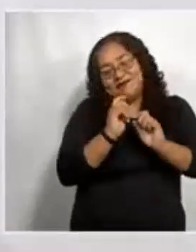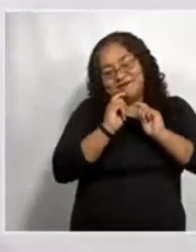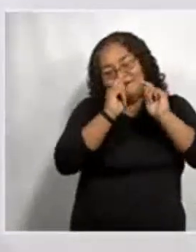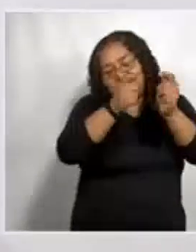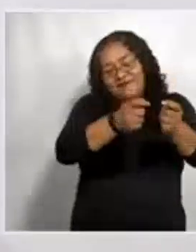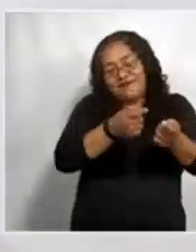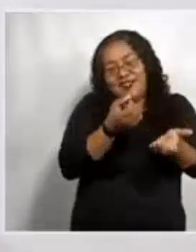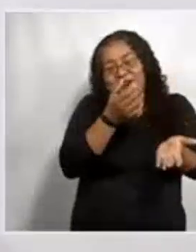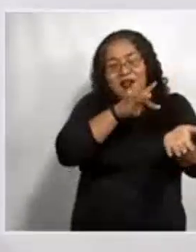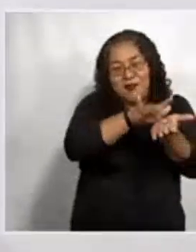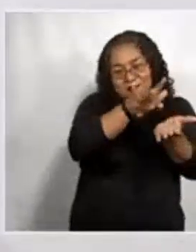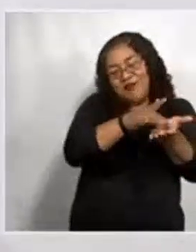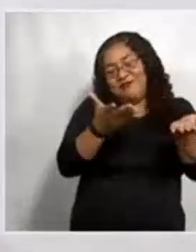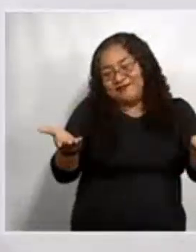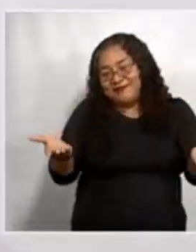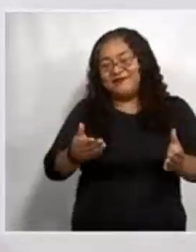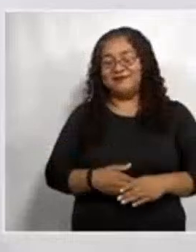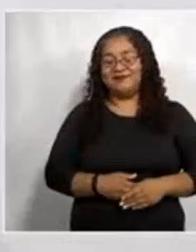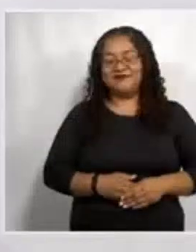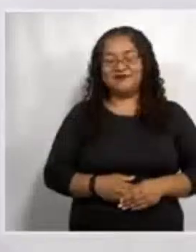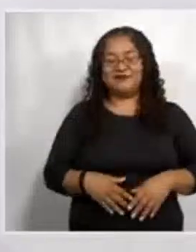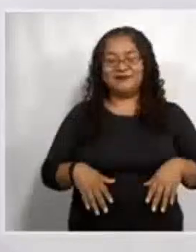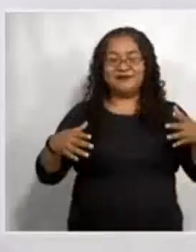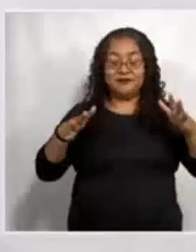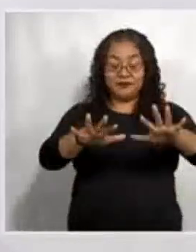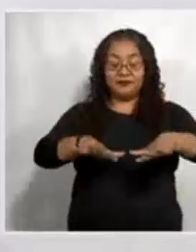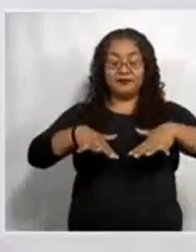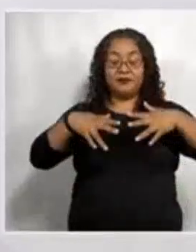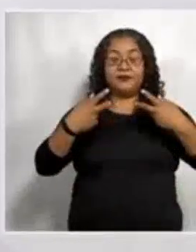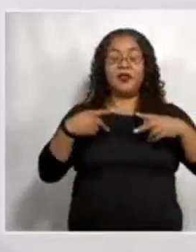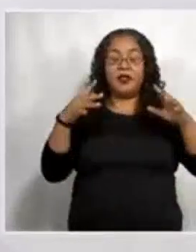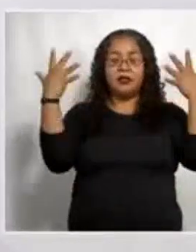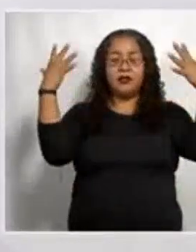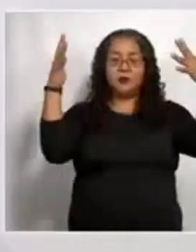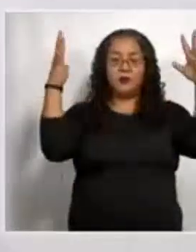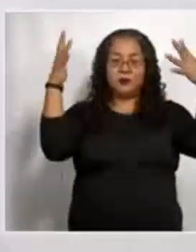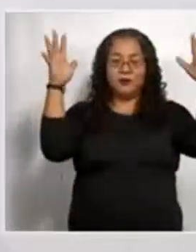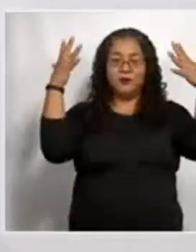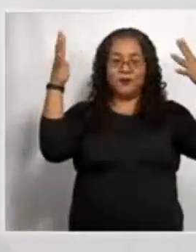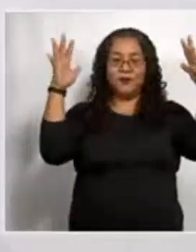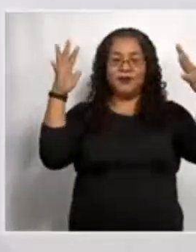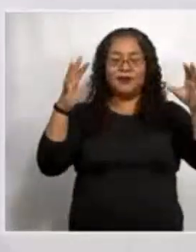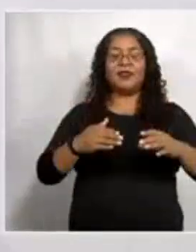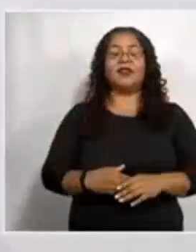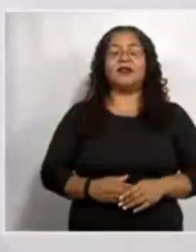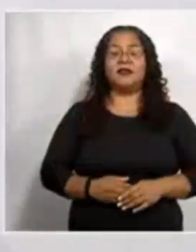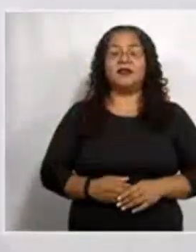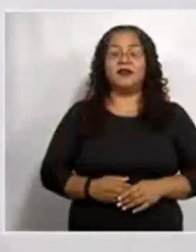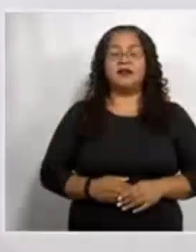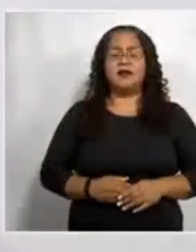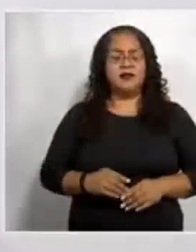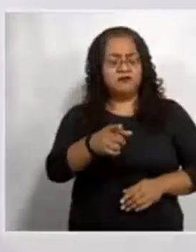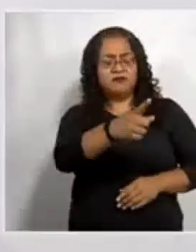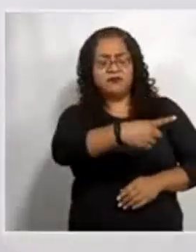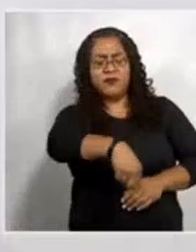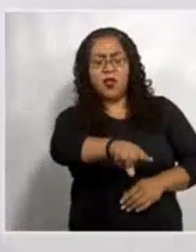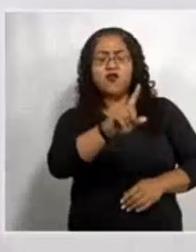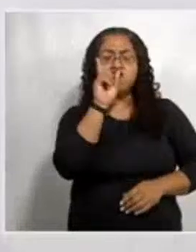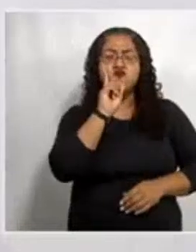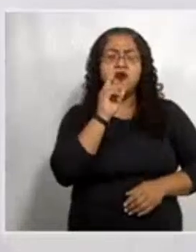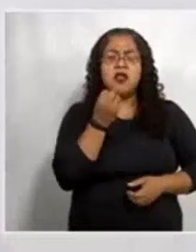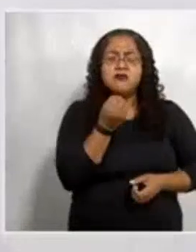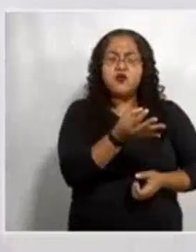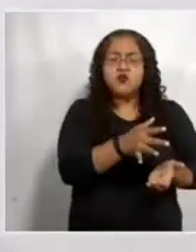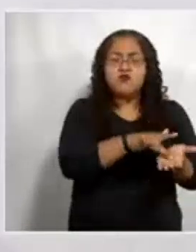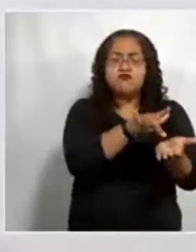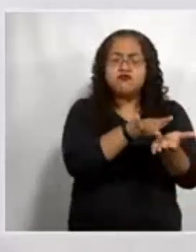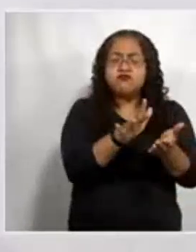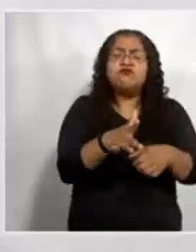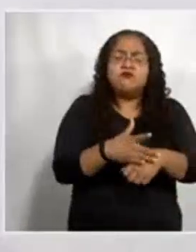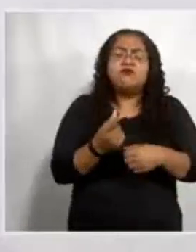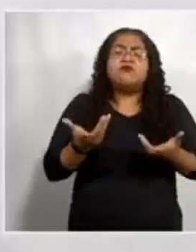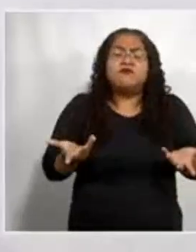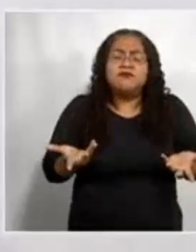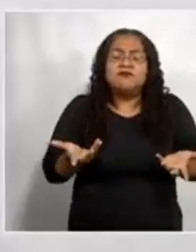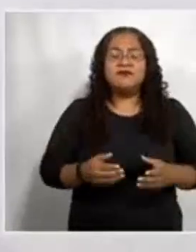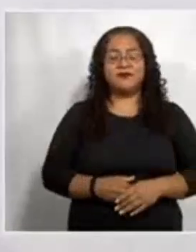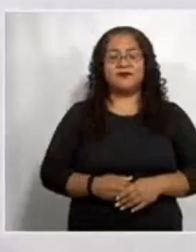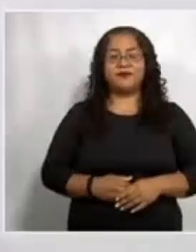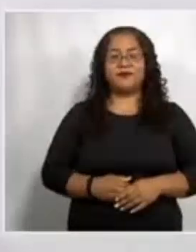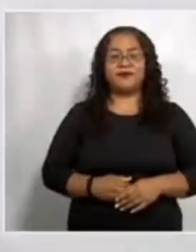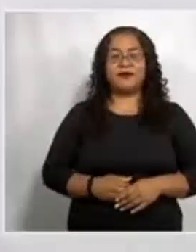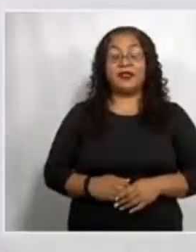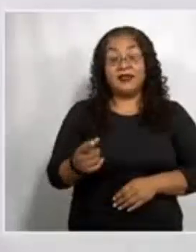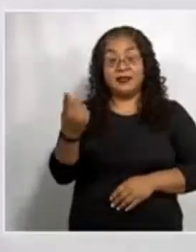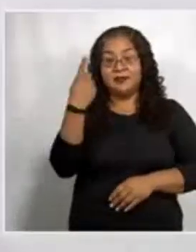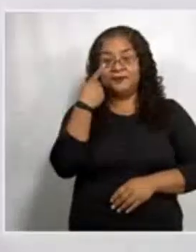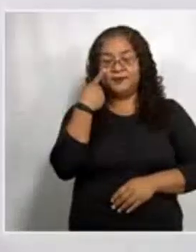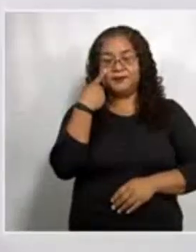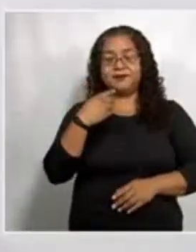[Aplausos] Les voy a decir por qué. [Aplausos] Fíjense,